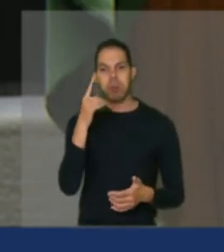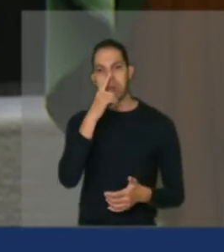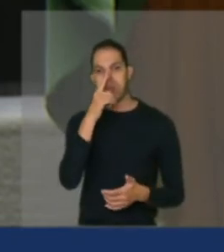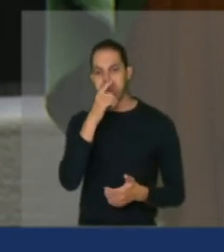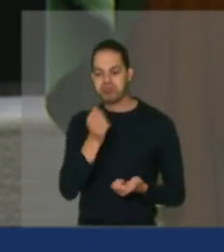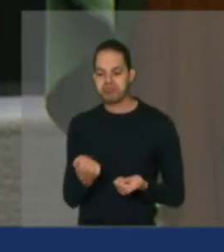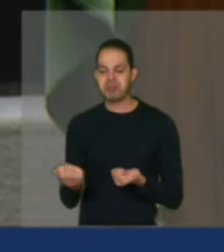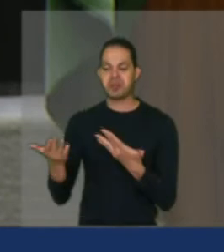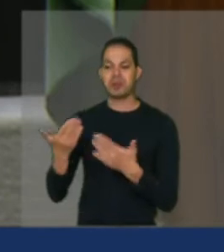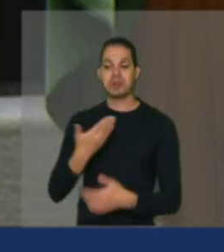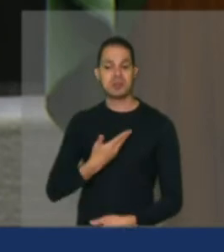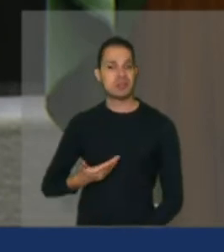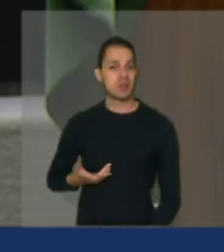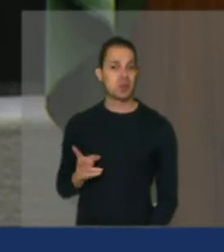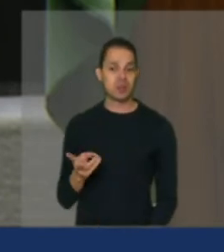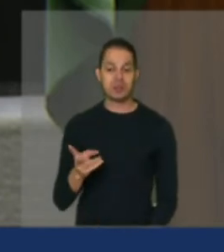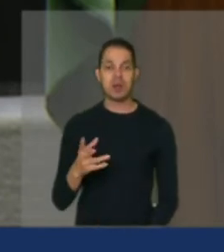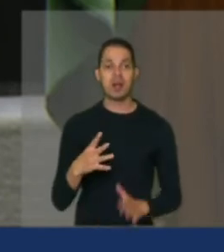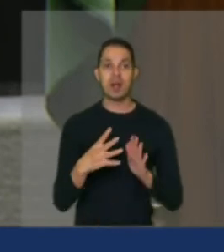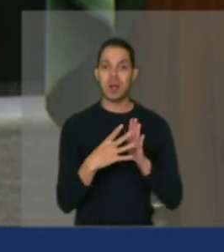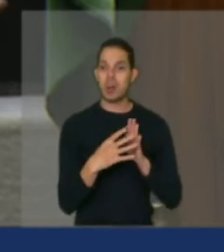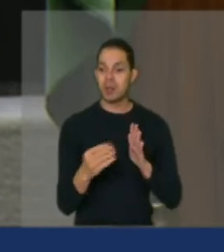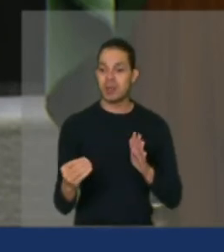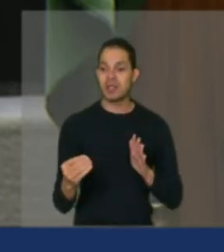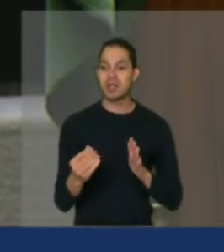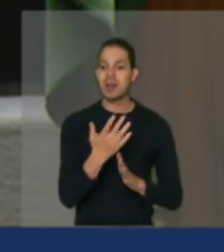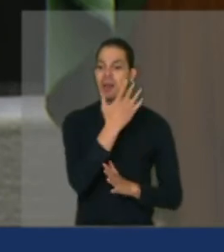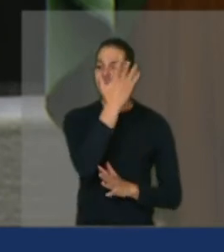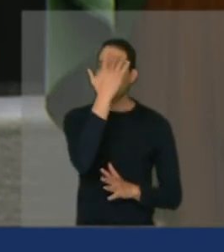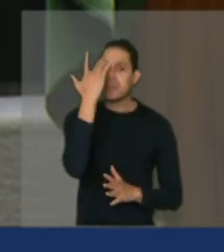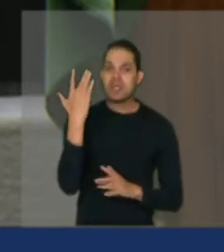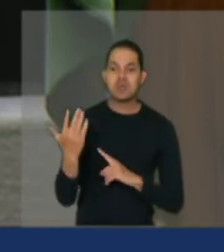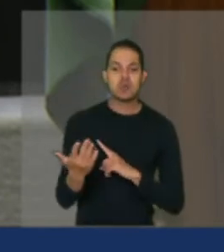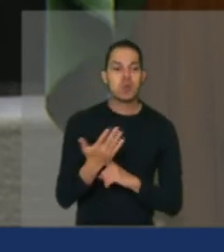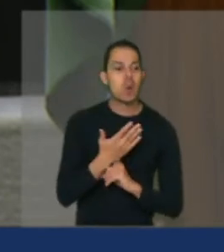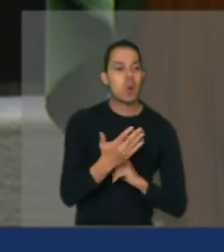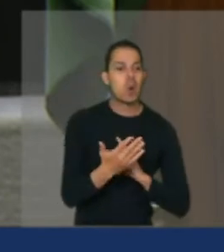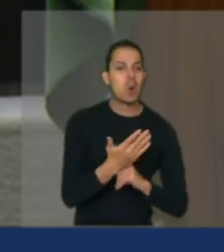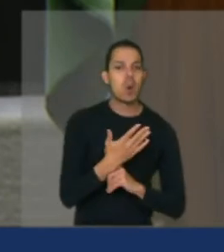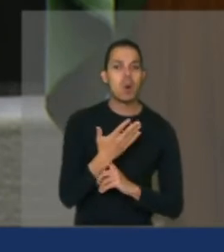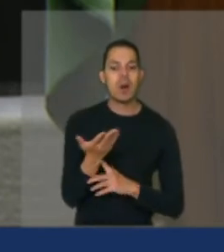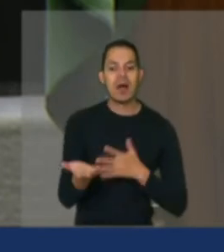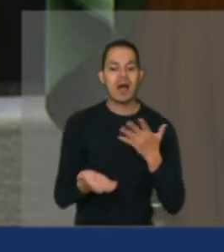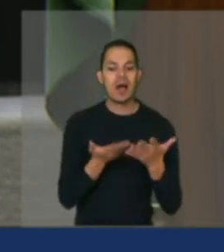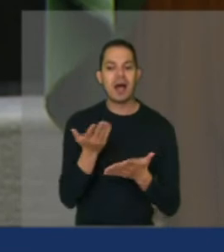ESTADO. E... ESSE É UM MODELO. QUEM VAI NOS ATENDER LÁ NO BAILO ICO, LÁ NO OIAPOQUE, NO MUNICÍPIO DE